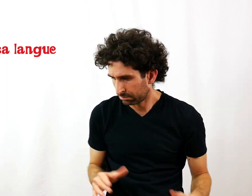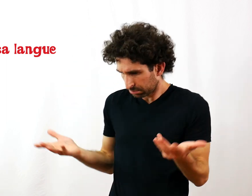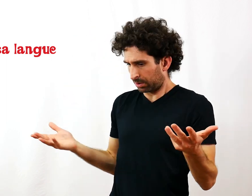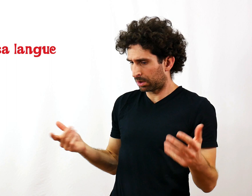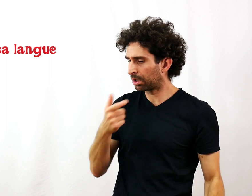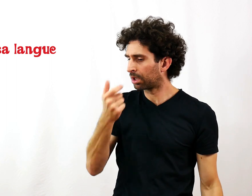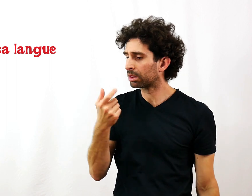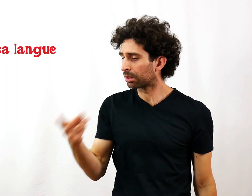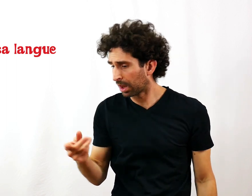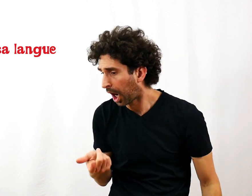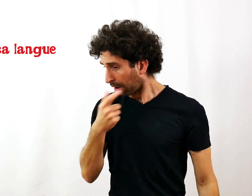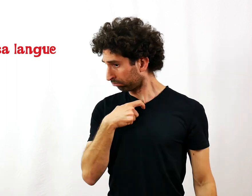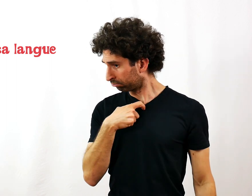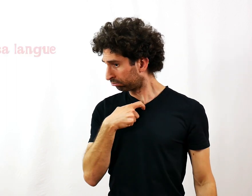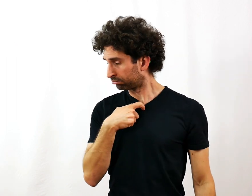Ben alors, tu as avalé ta langue ?